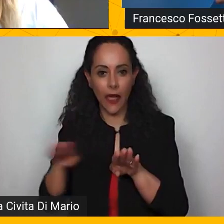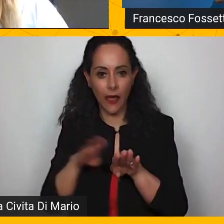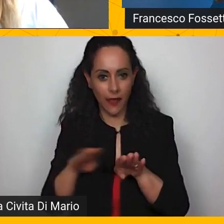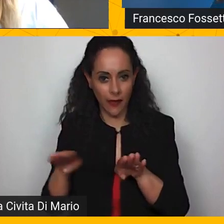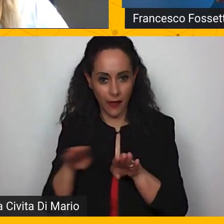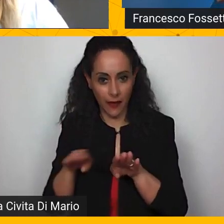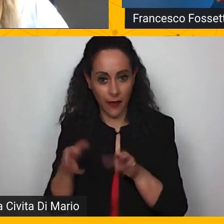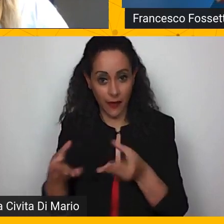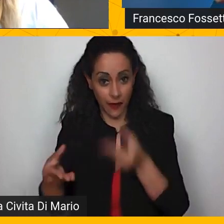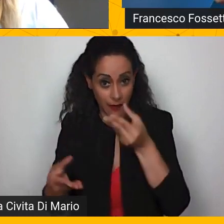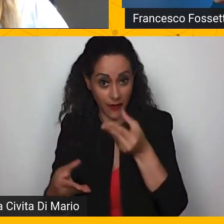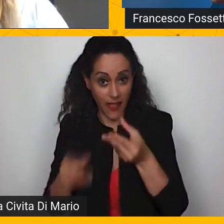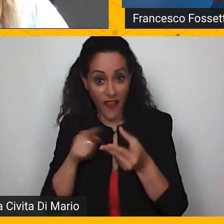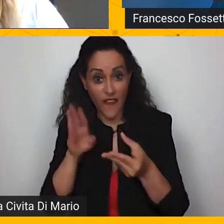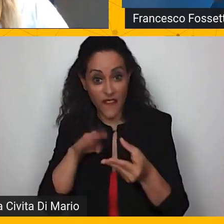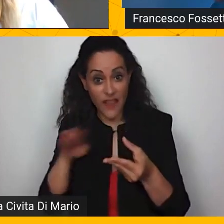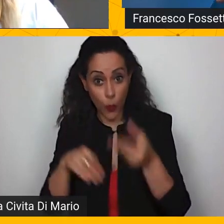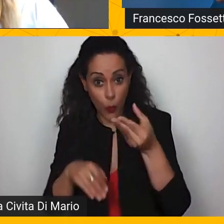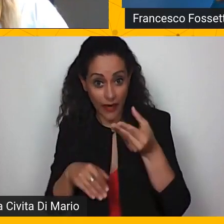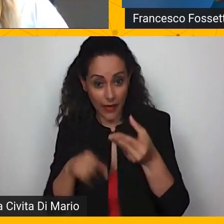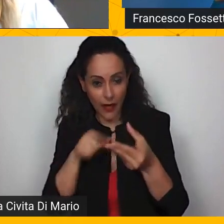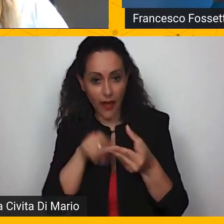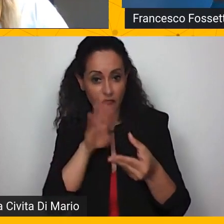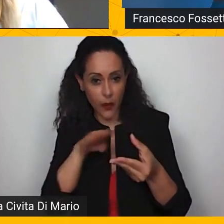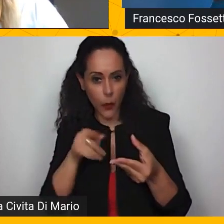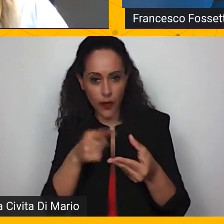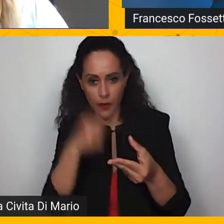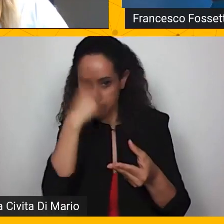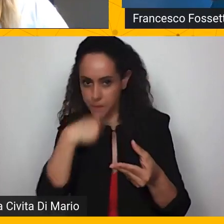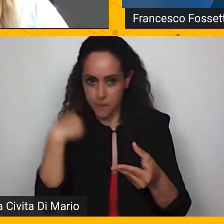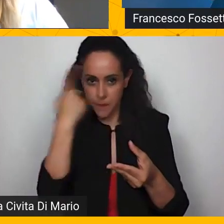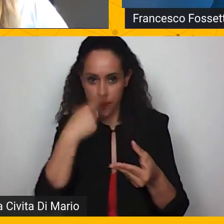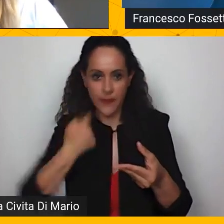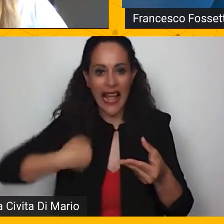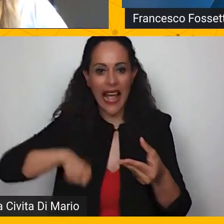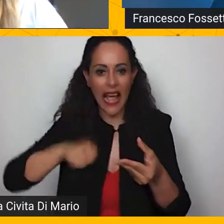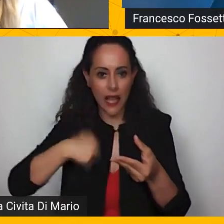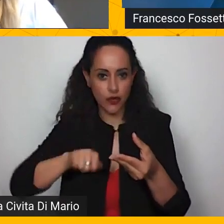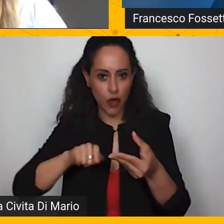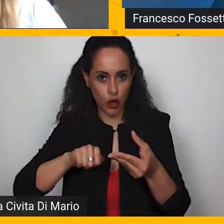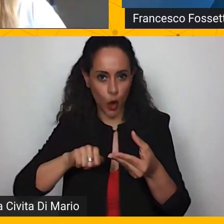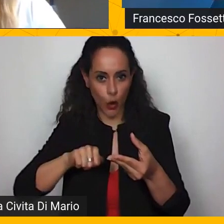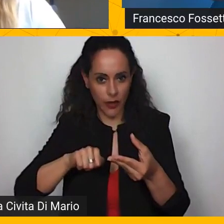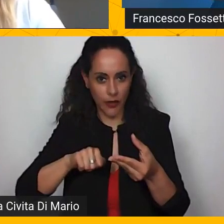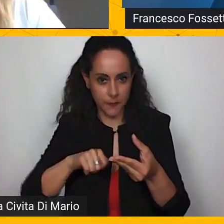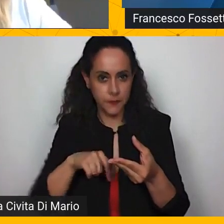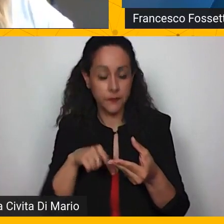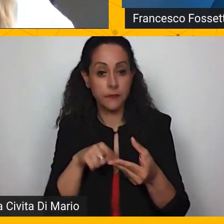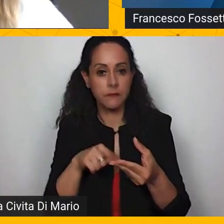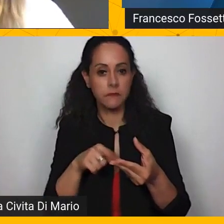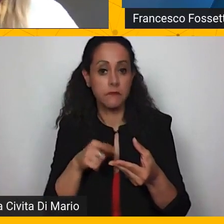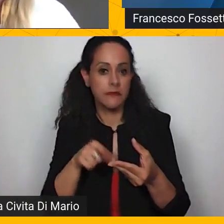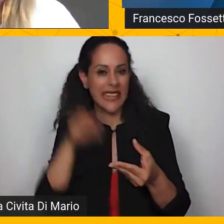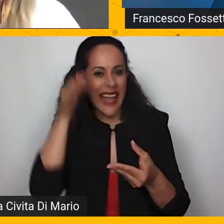all'interno dei quali appunto si trovano delle figurine che rappresentano però dei calciatori. Eh quindi si